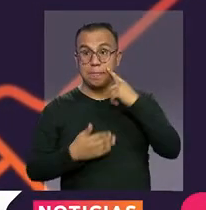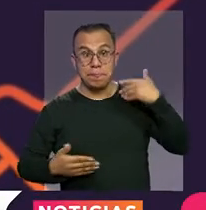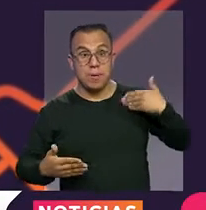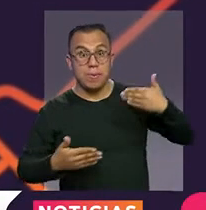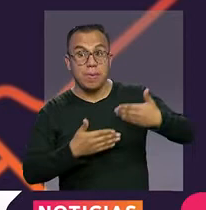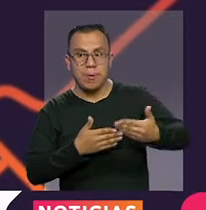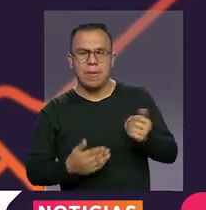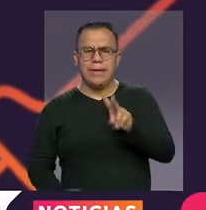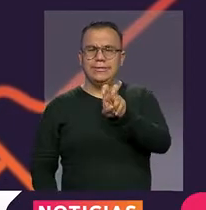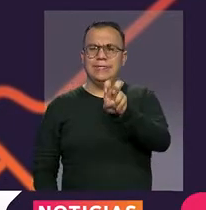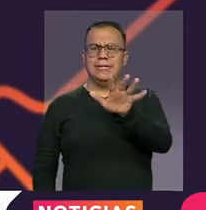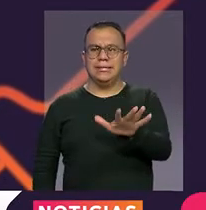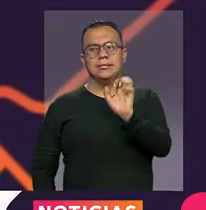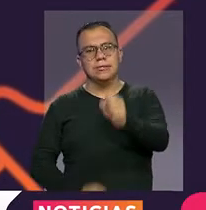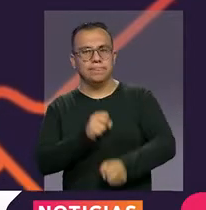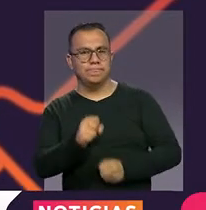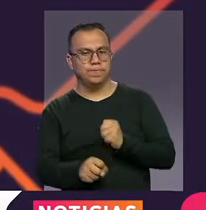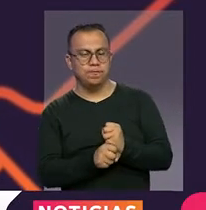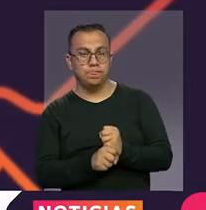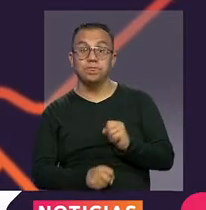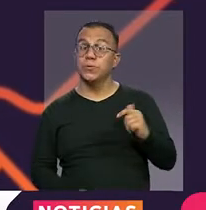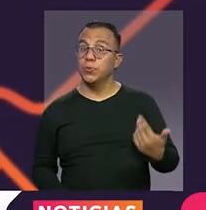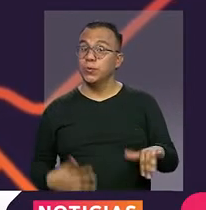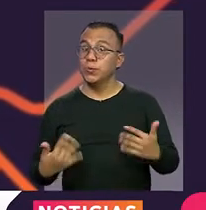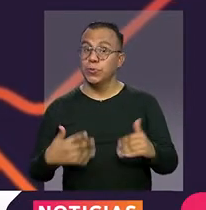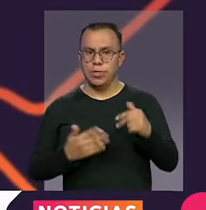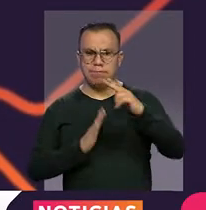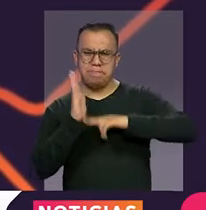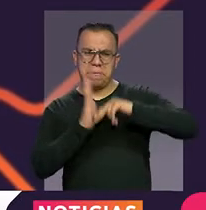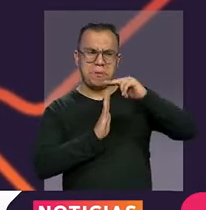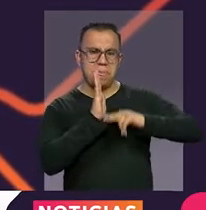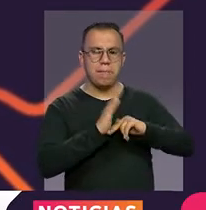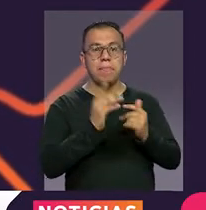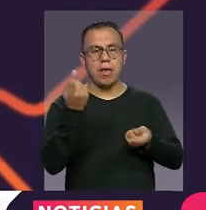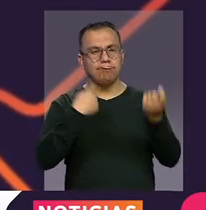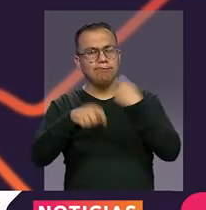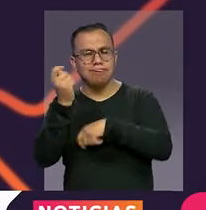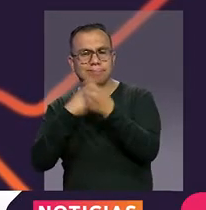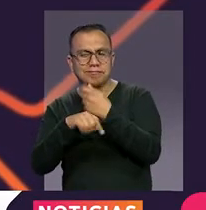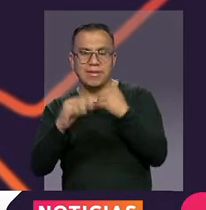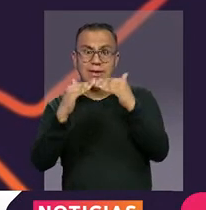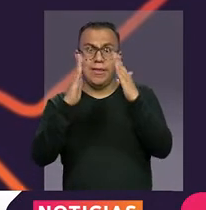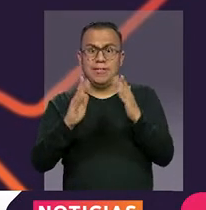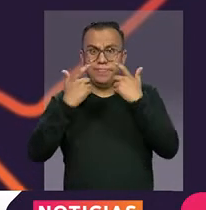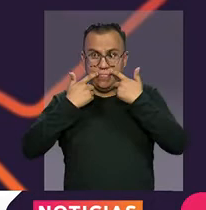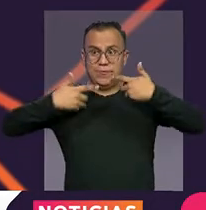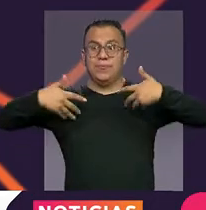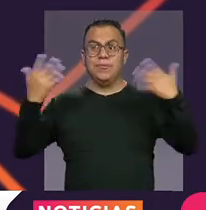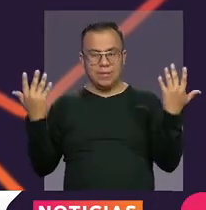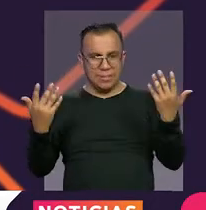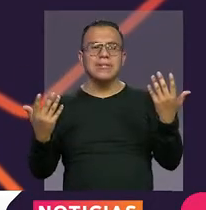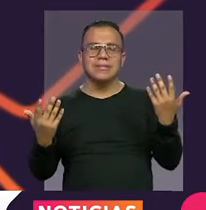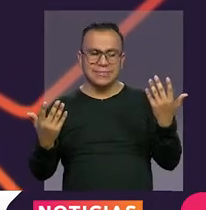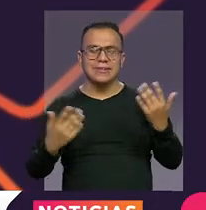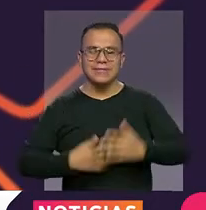PERSONALIDADES DEL ARTE LE HAN HECHO LLEGAR SU SALUD FELICITACIóN A TRAVéS DE LAS